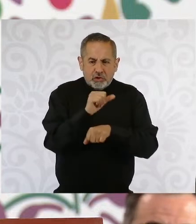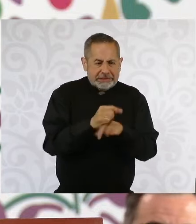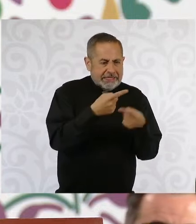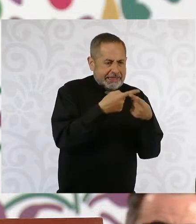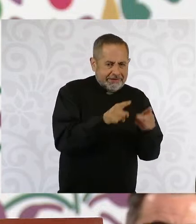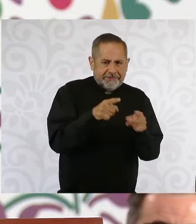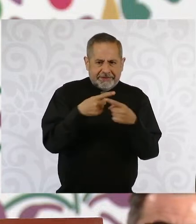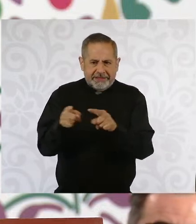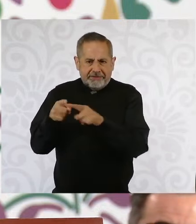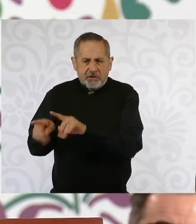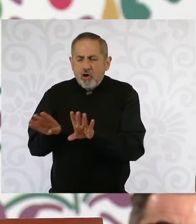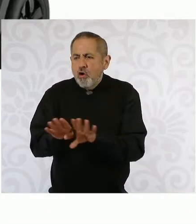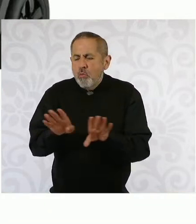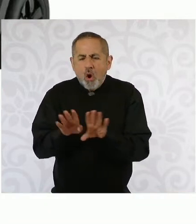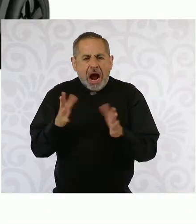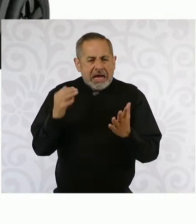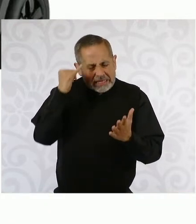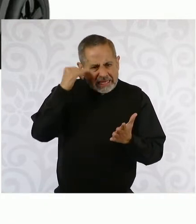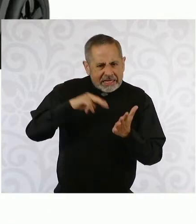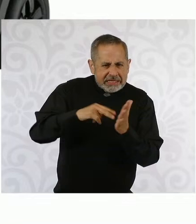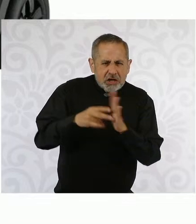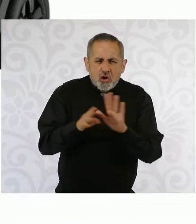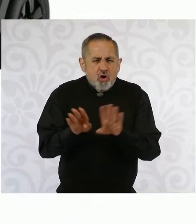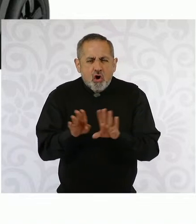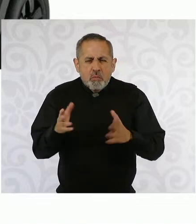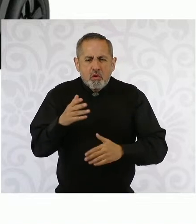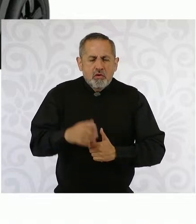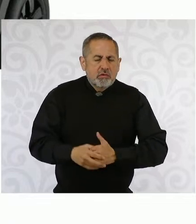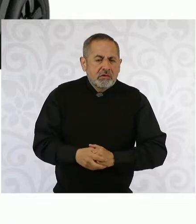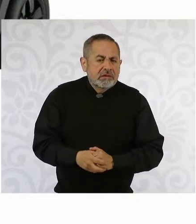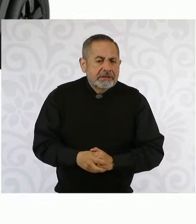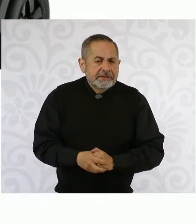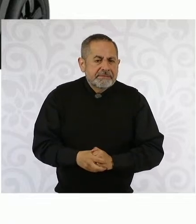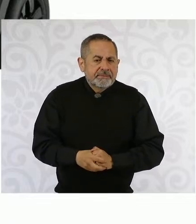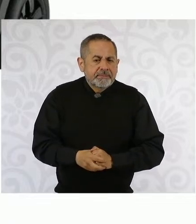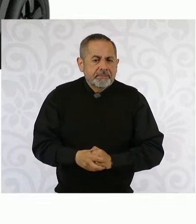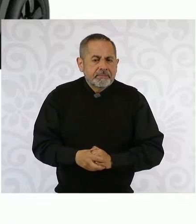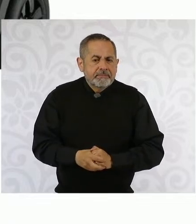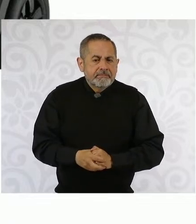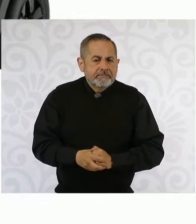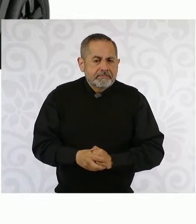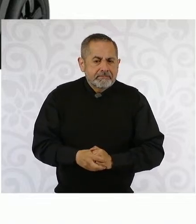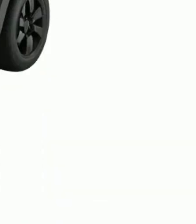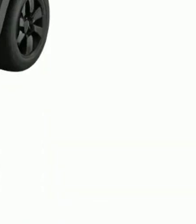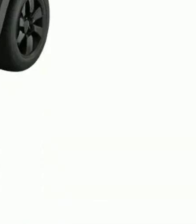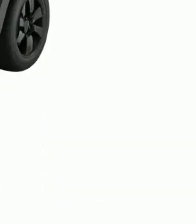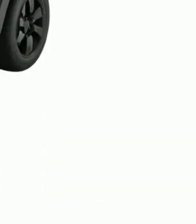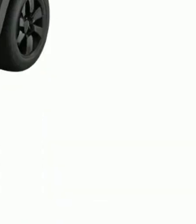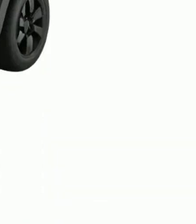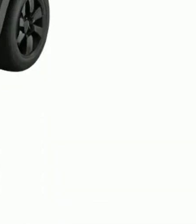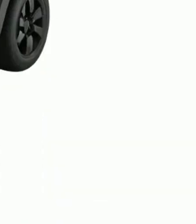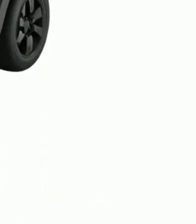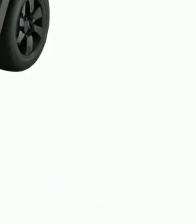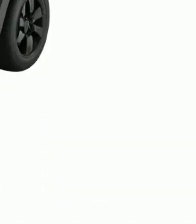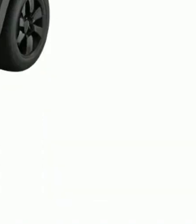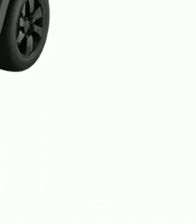lo lograremos diseñando una plataforma plataforma modular multipropósitos para los tres esto quiere